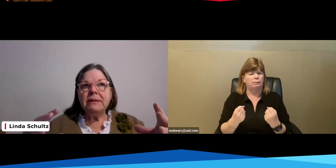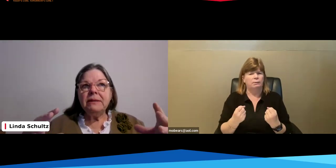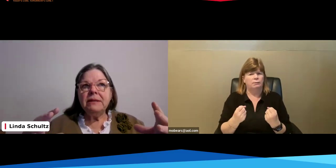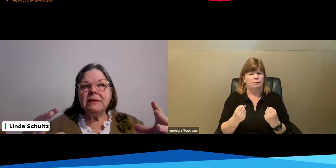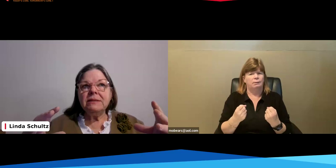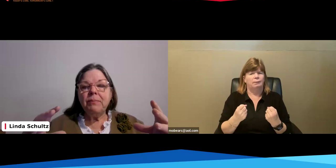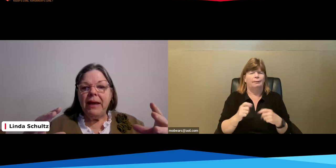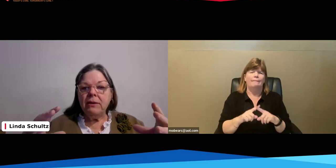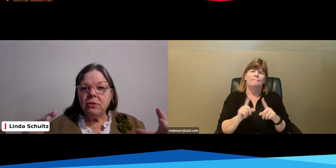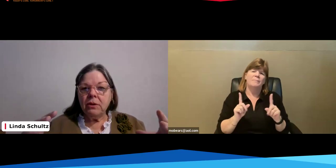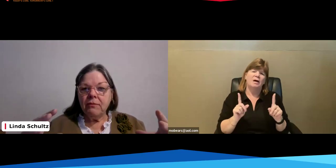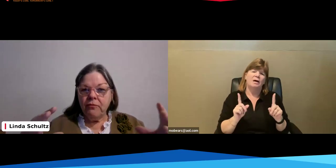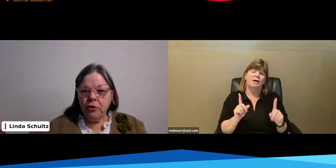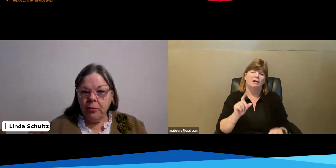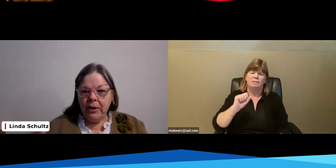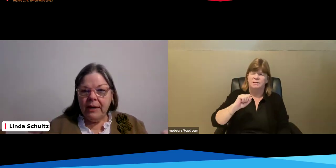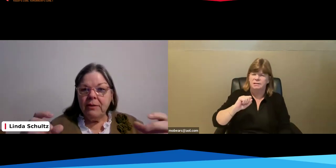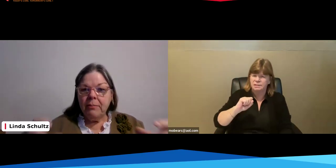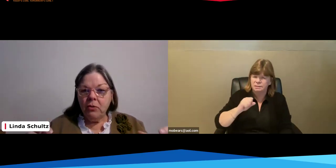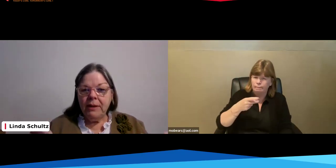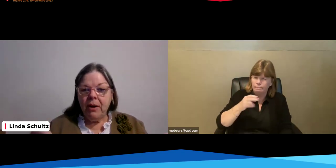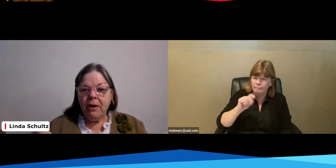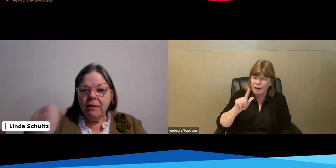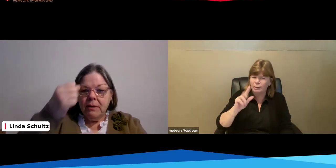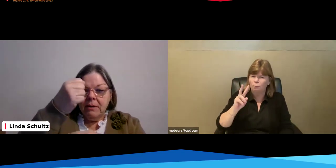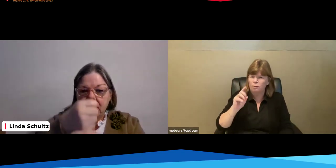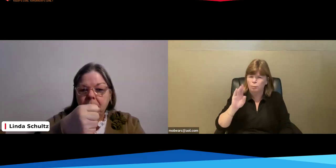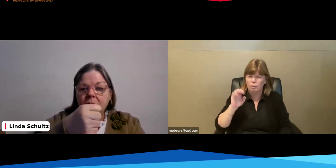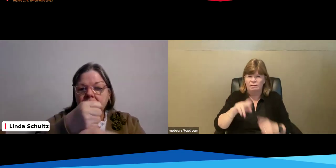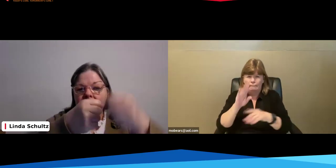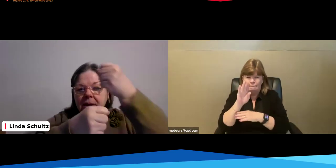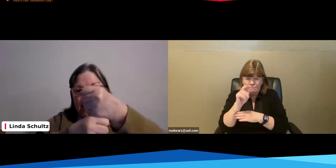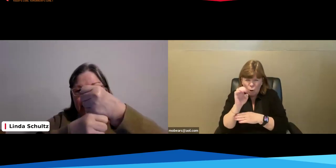Pero las vértebras espinales, la parte ósea, son huesos